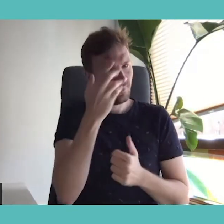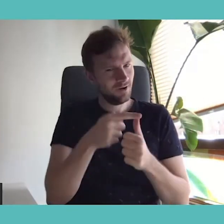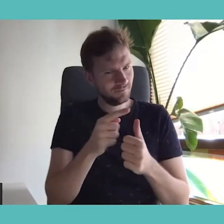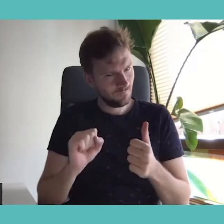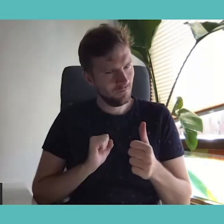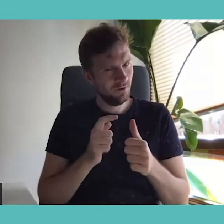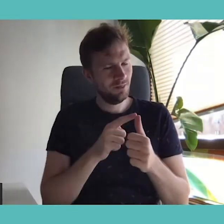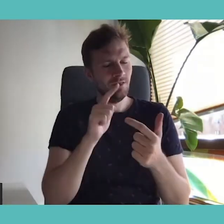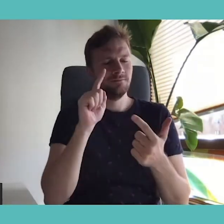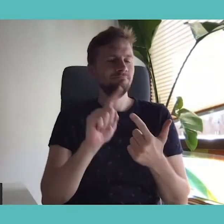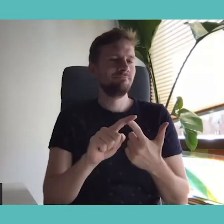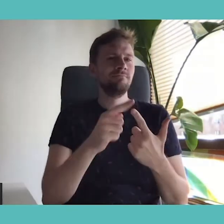To moje pierwsze marzenie.